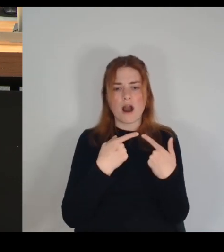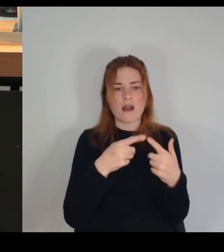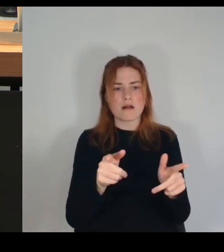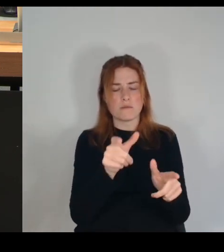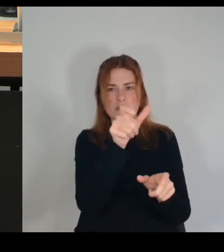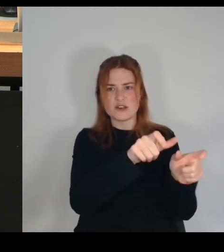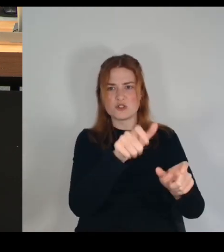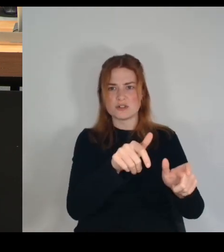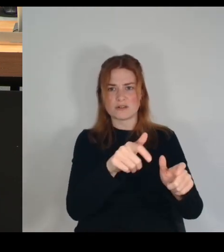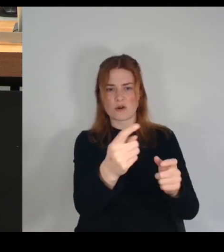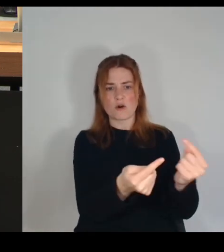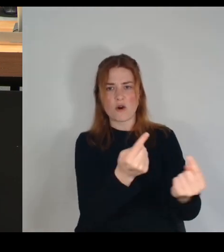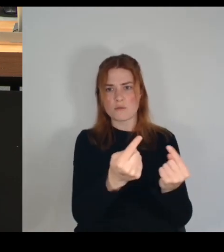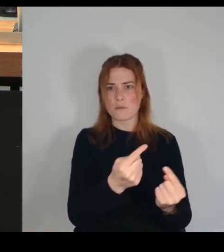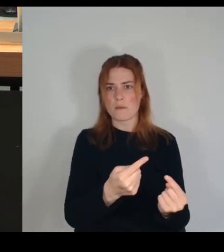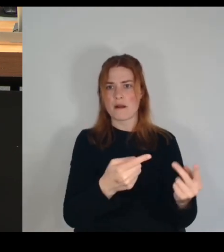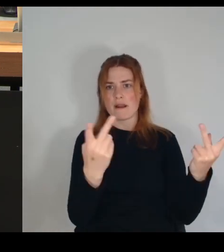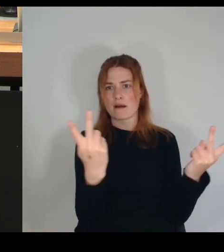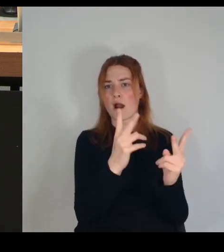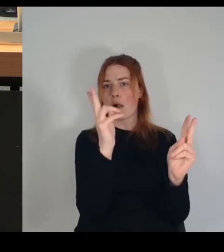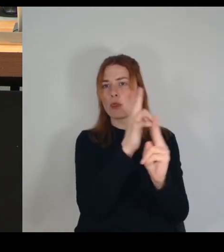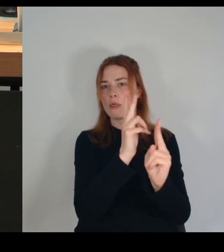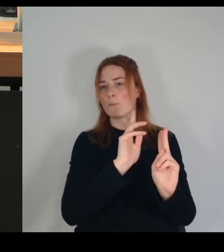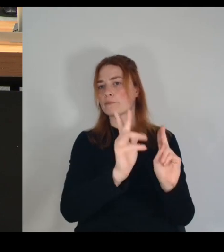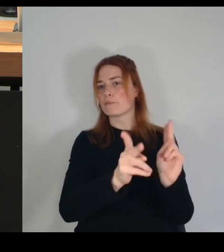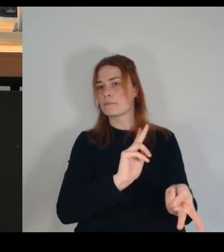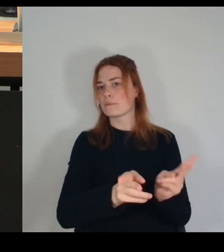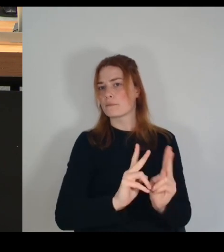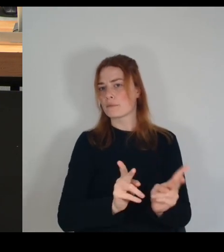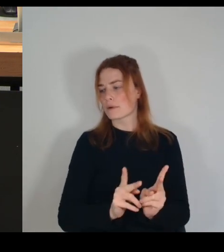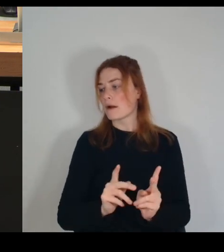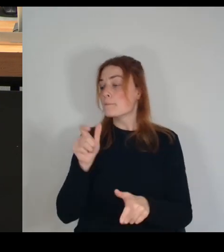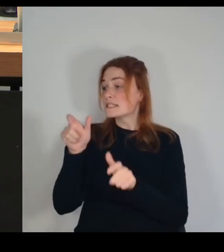eine Unterkunft haben. Was soll denn das jetzt? Also die Frage müssen Sie mal beantworten.